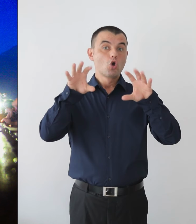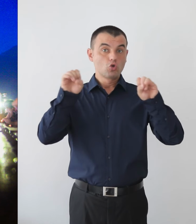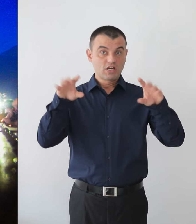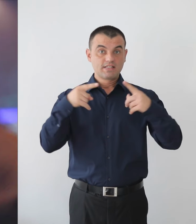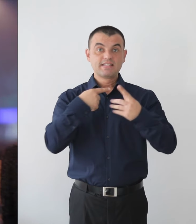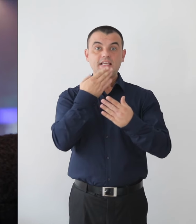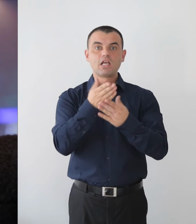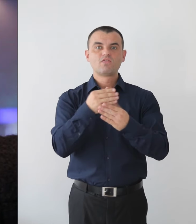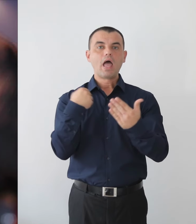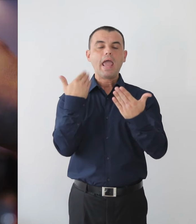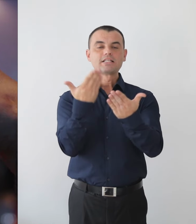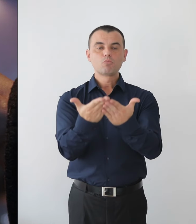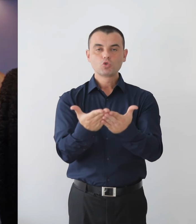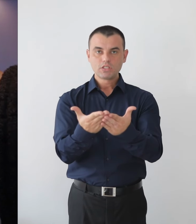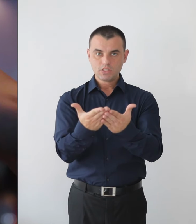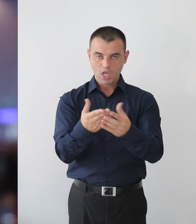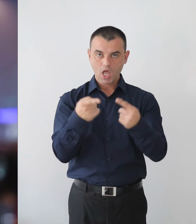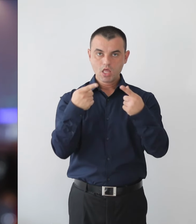Във фотографията Яркостта се нарича Експозиция